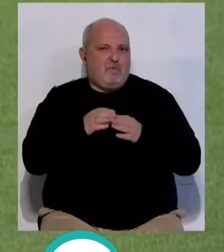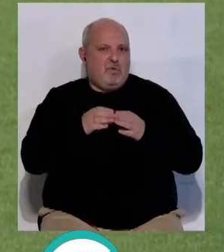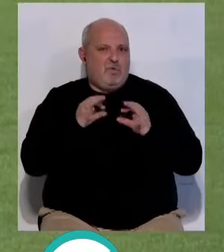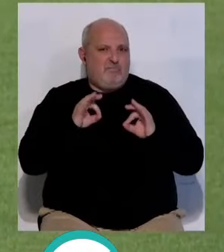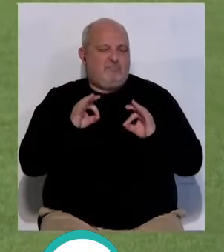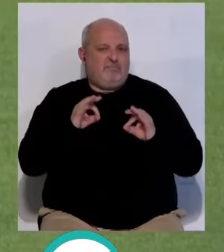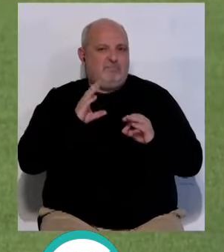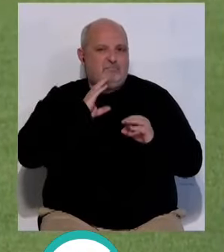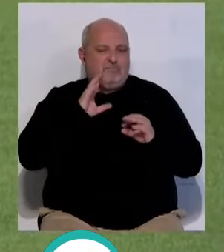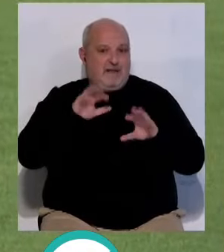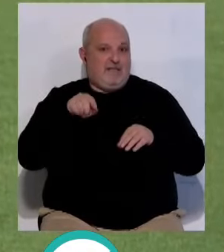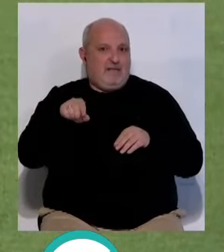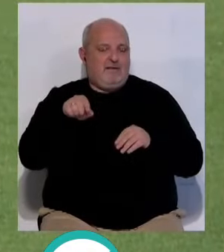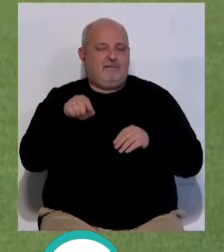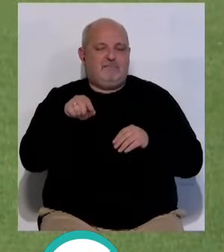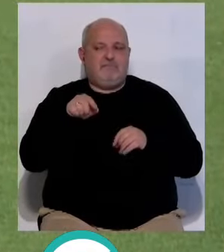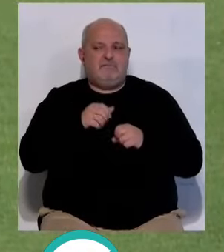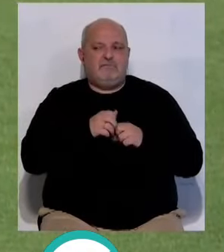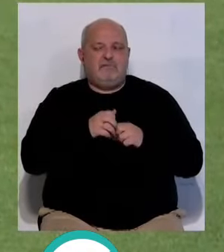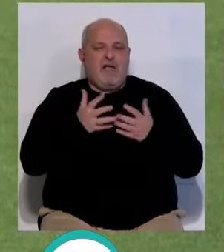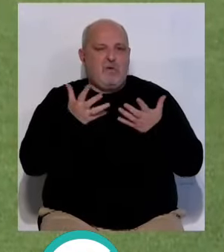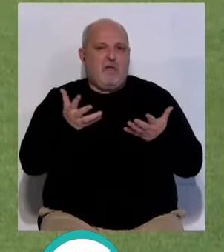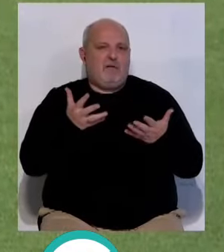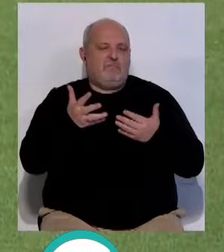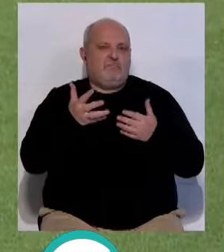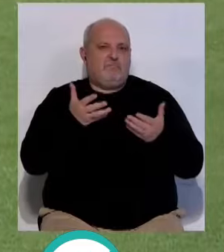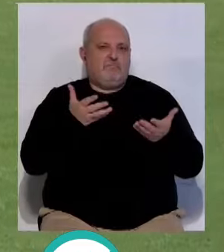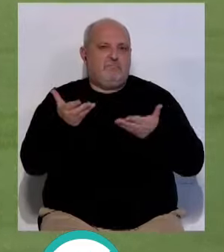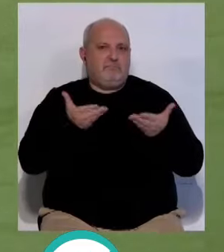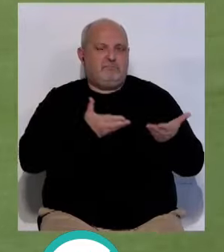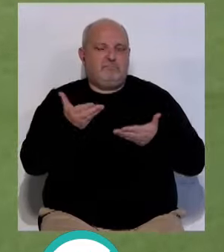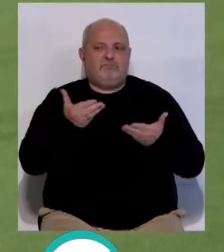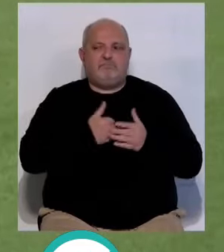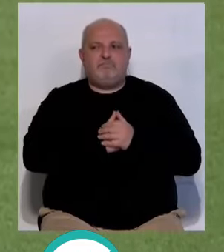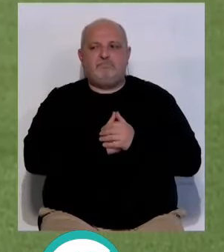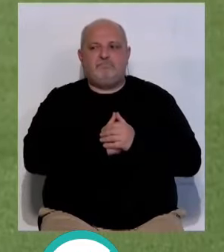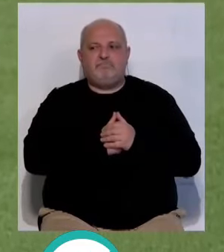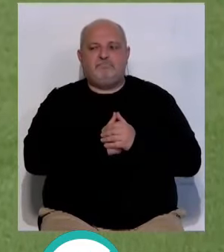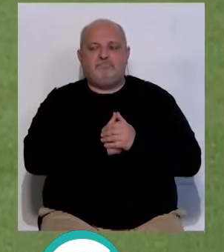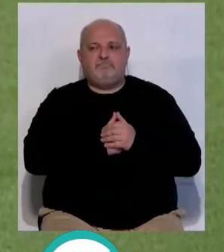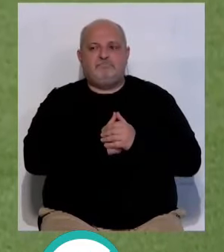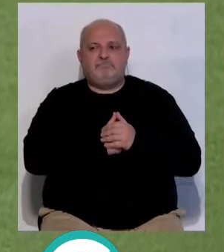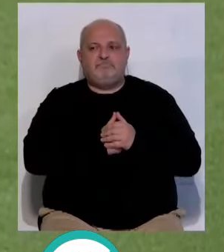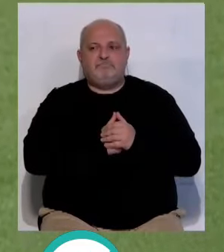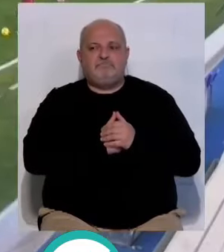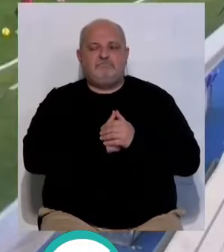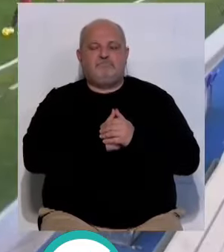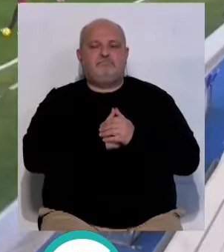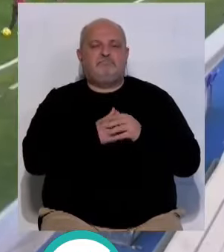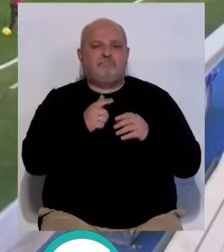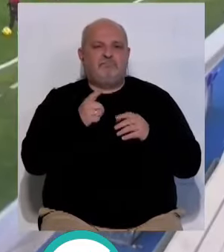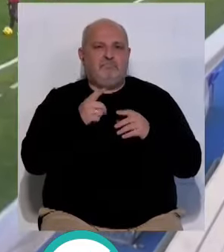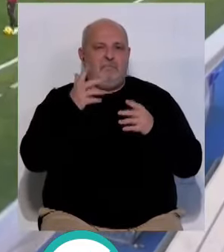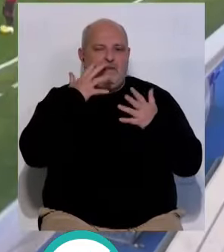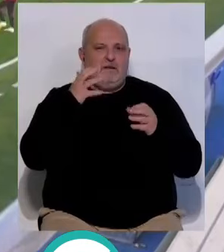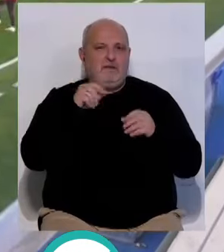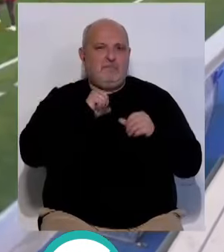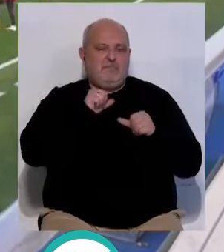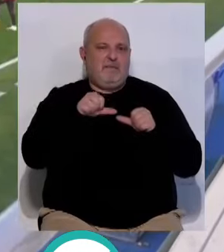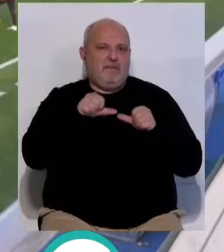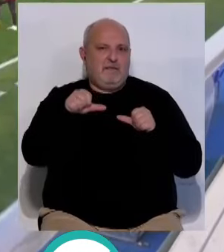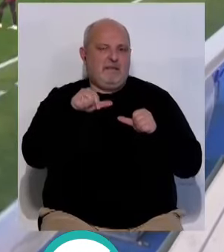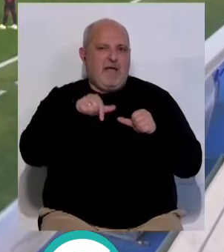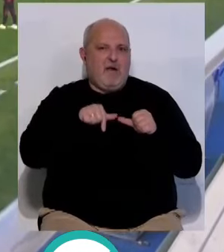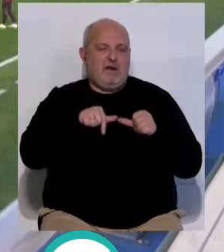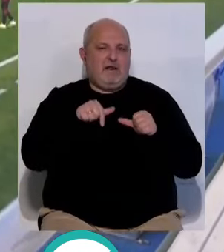como el cadi ayudando ayudando al lateral y creo que eso se ha acent se ha acentuado en lo que es